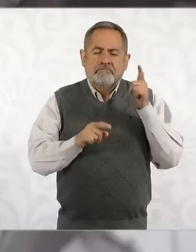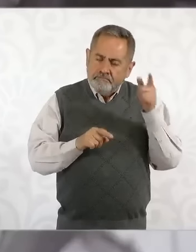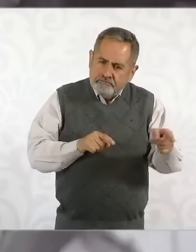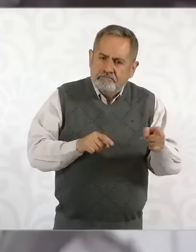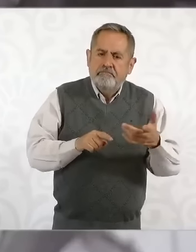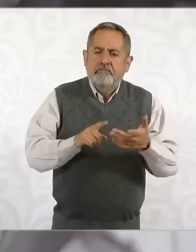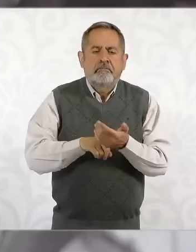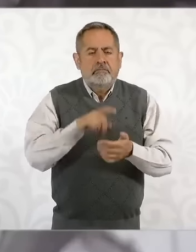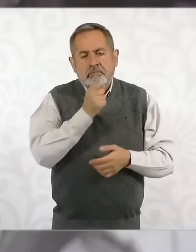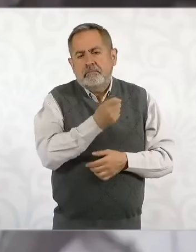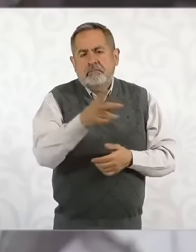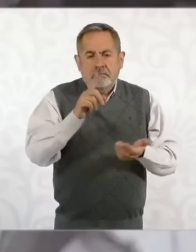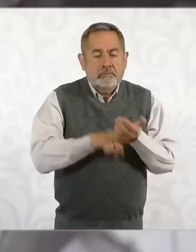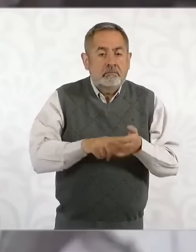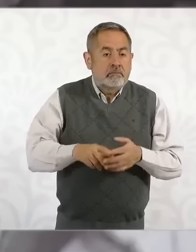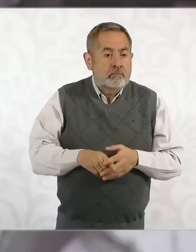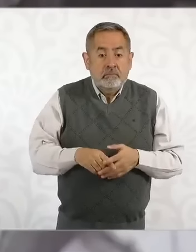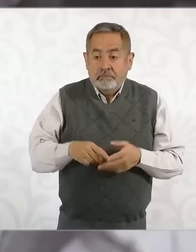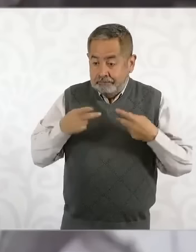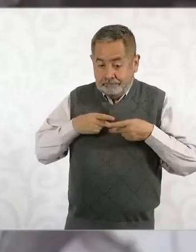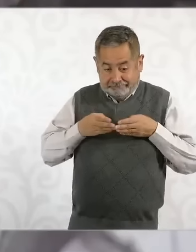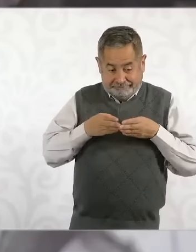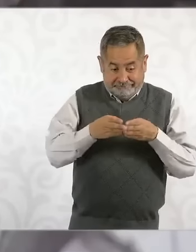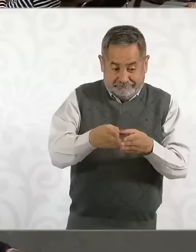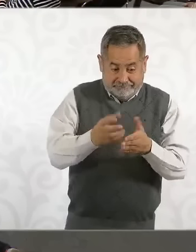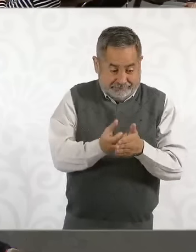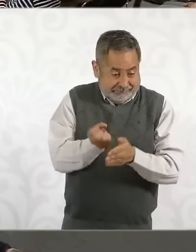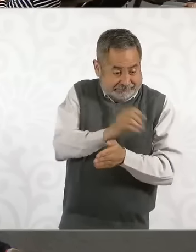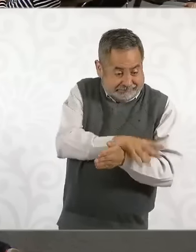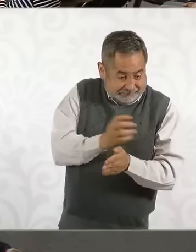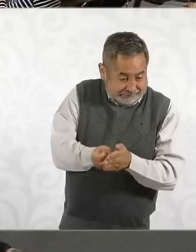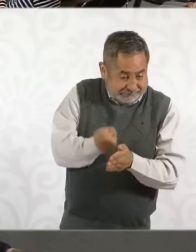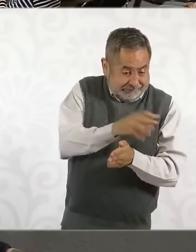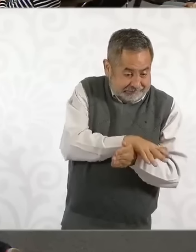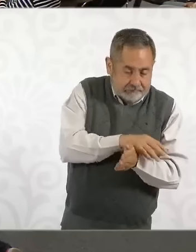eh los recolectores de esa carga y que los hemos detenido. También tienen identificado a qué grupos